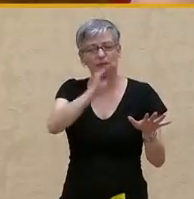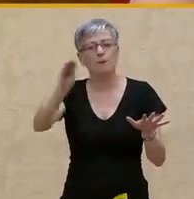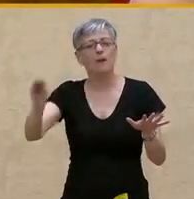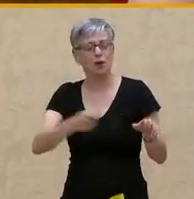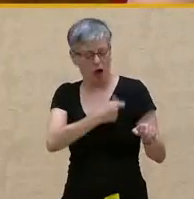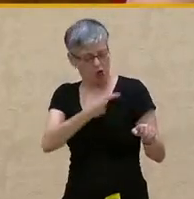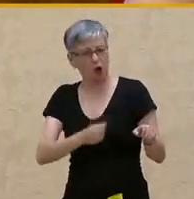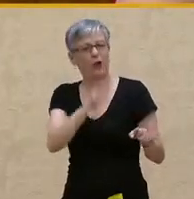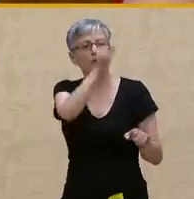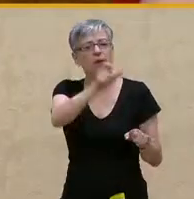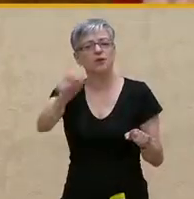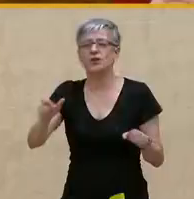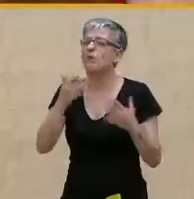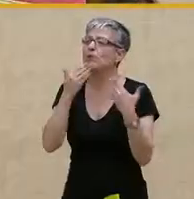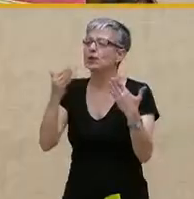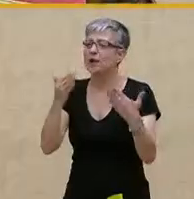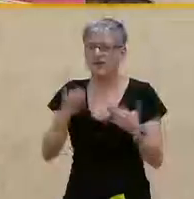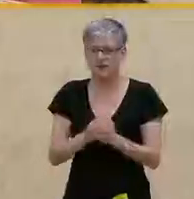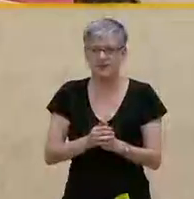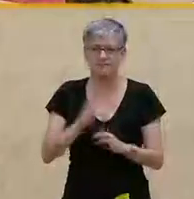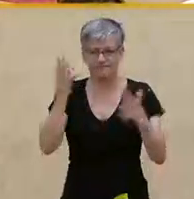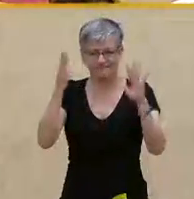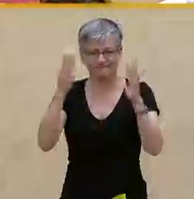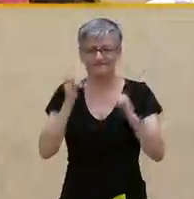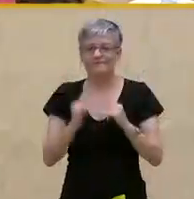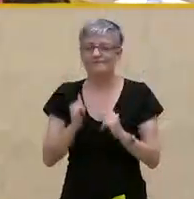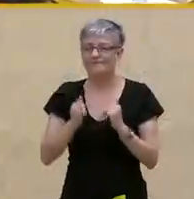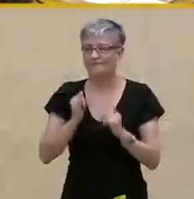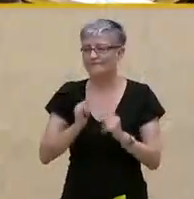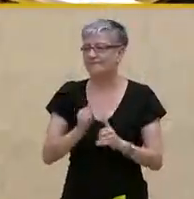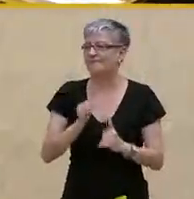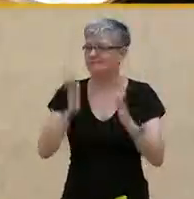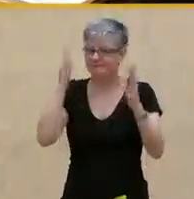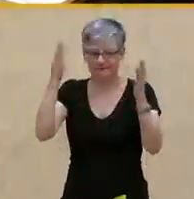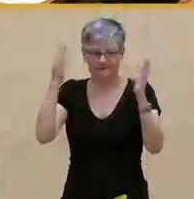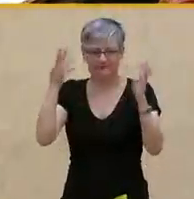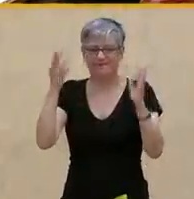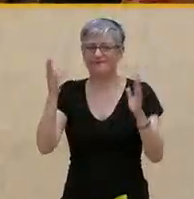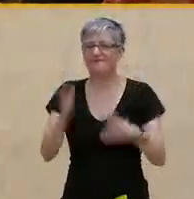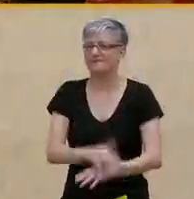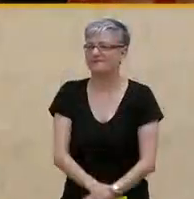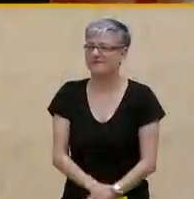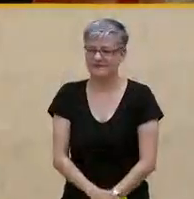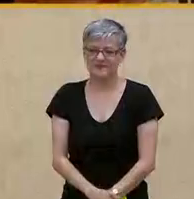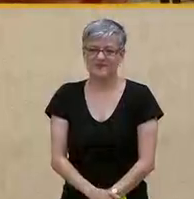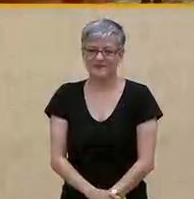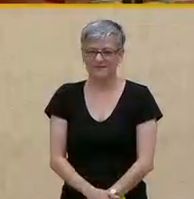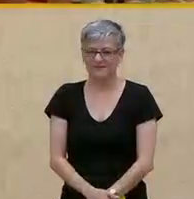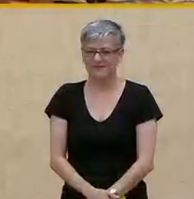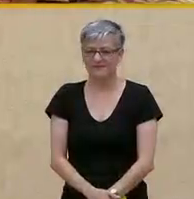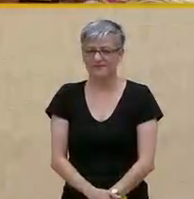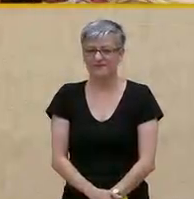Muchísimas gracias. (Aplausos)